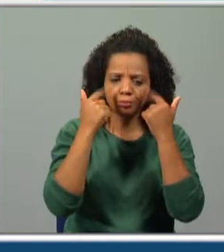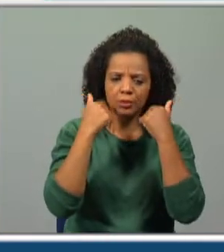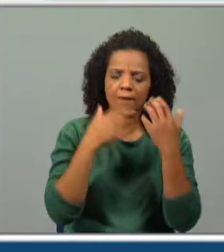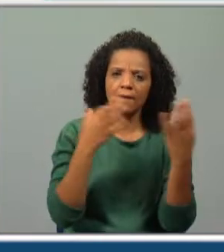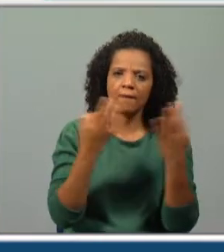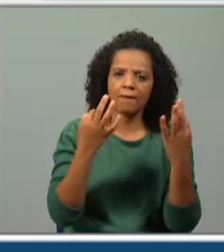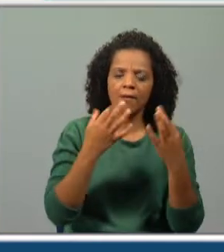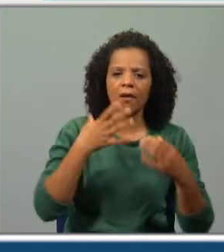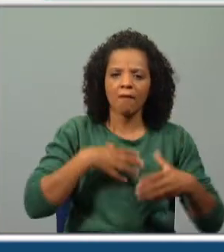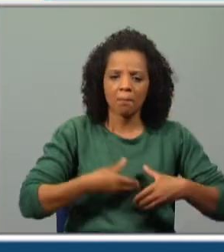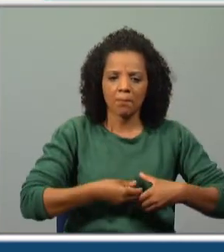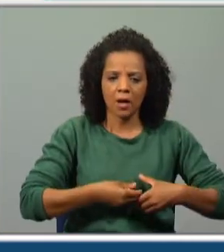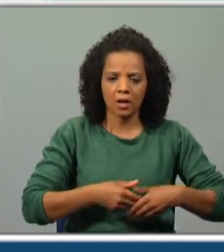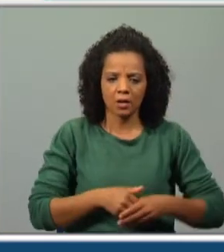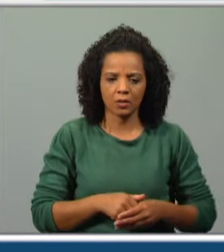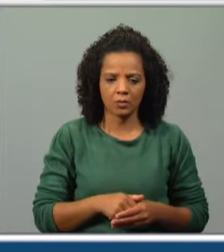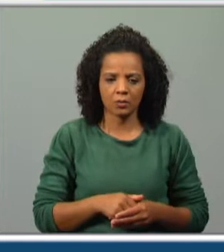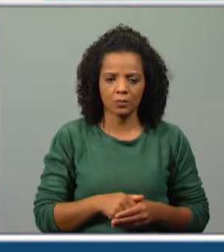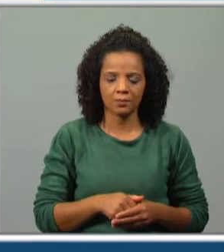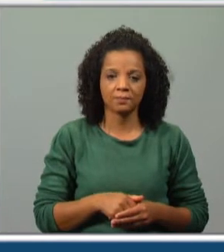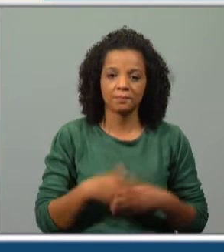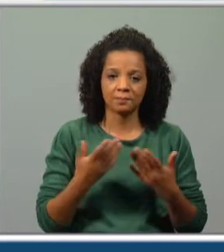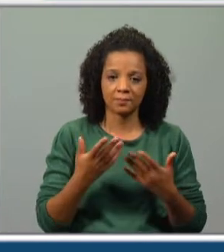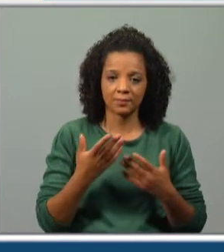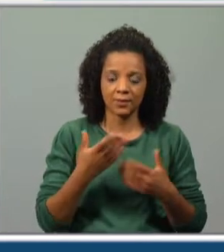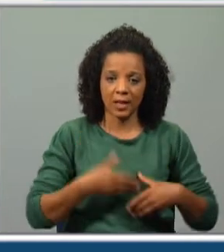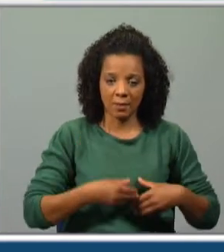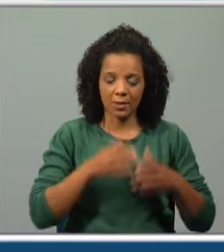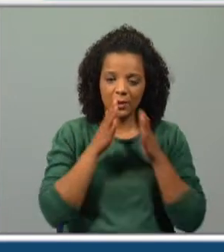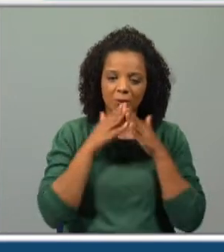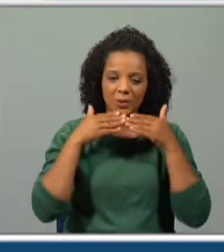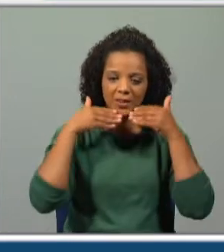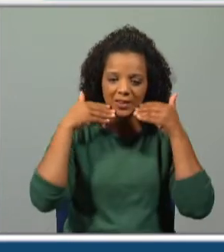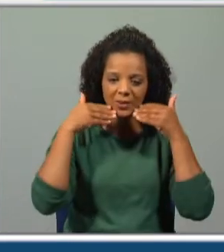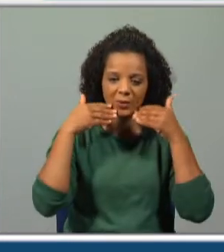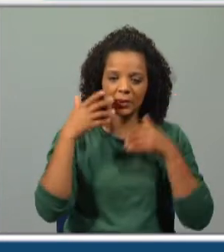procurava o seu peito então a ama sorriu e estendeu a mão 我在尋找你的胸膛然後護士微笑著伸出手